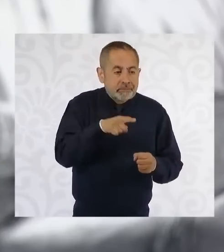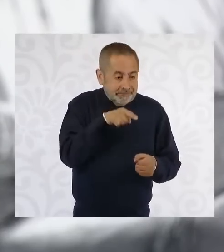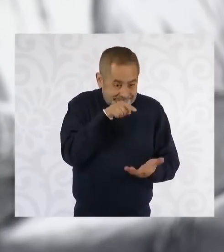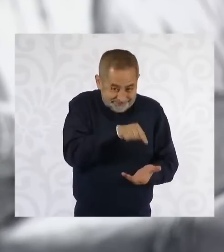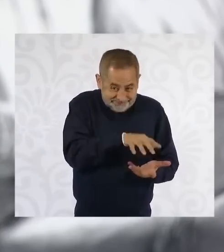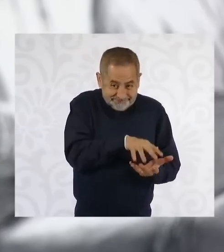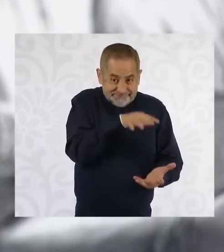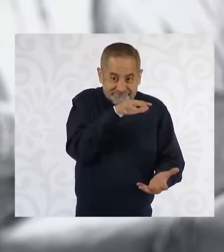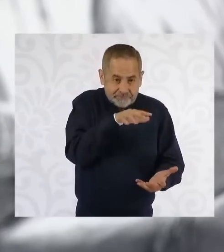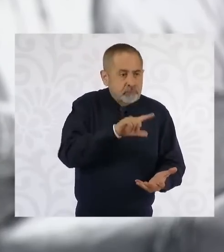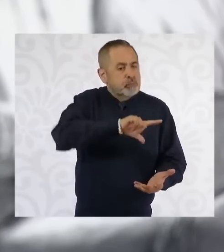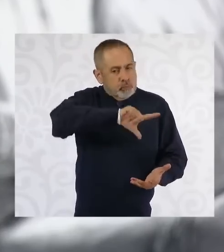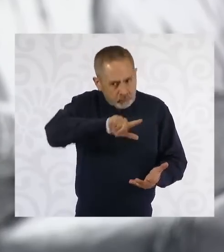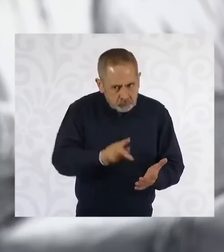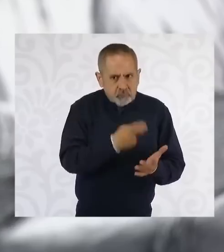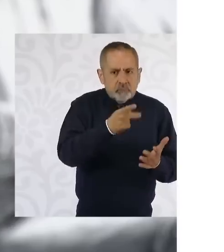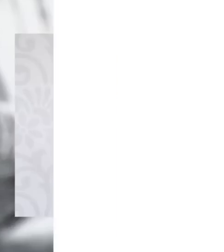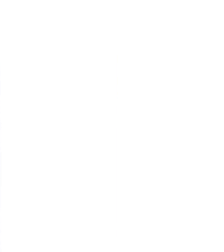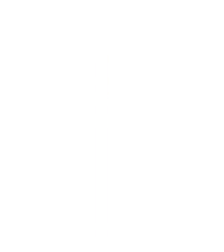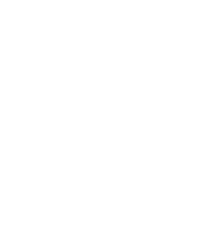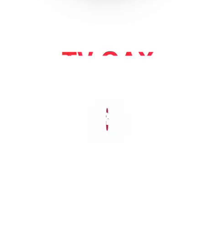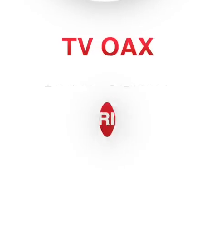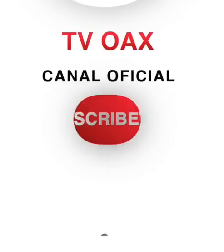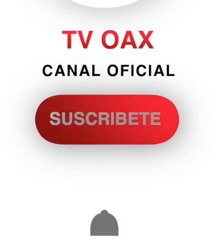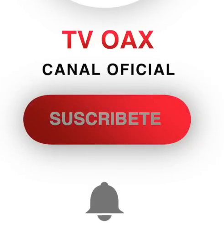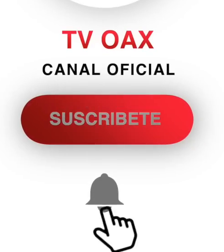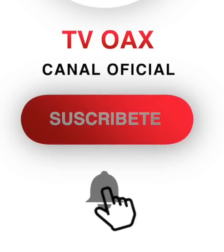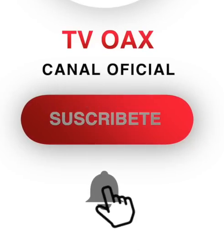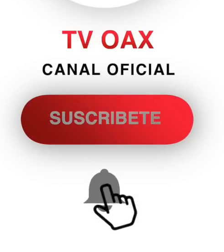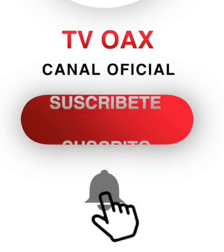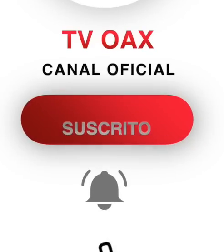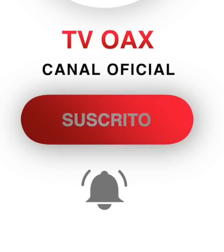estos se destinen otra vez a más viviendas es cuo